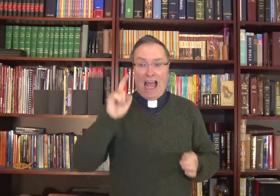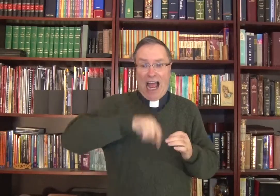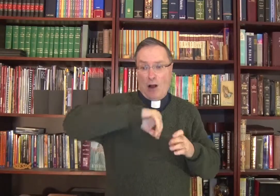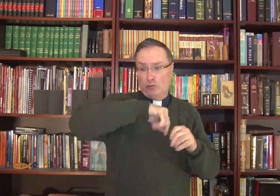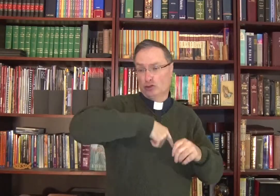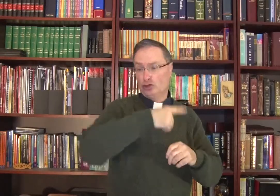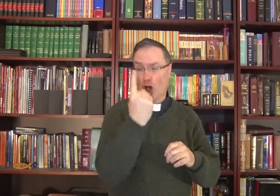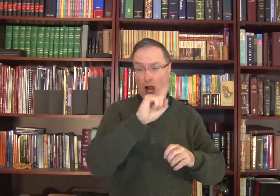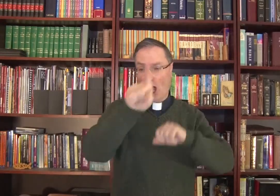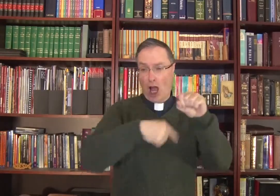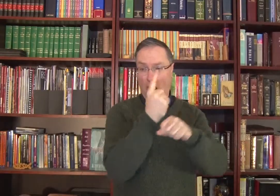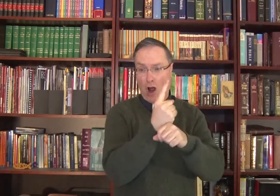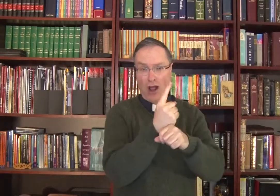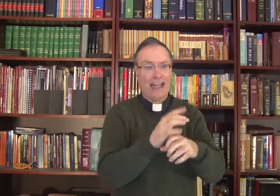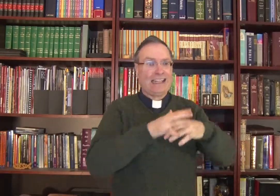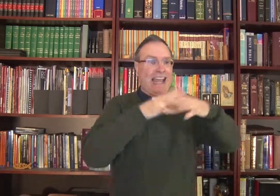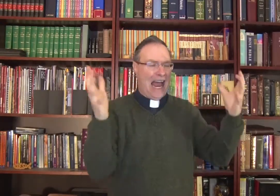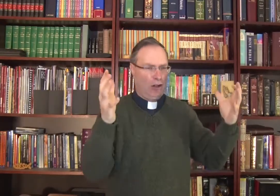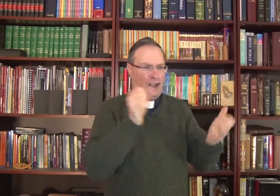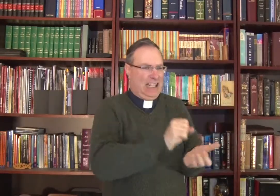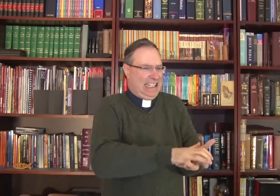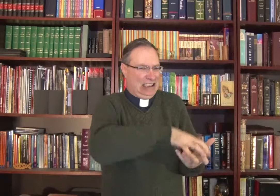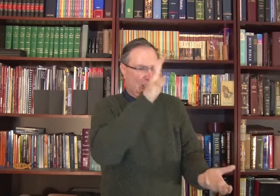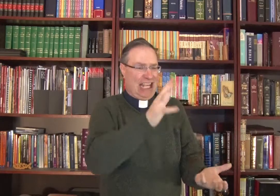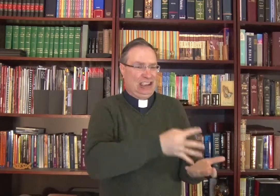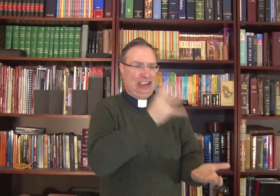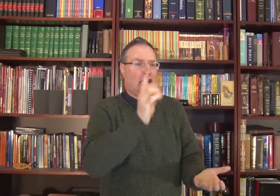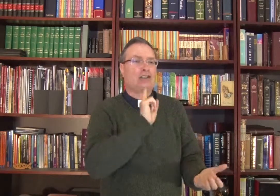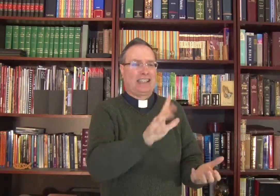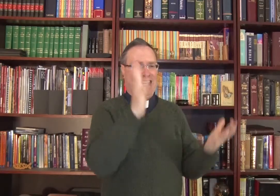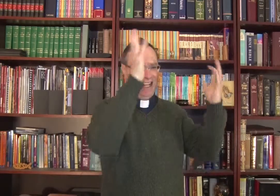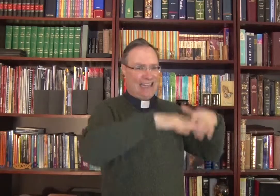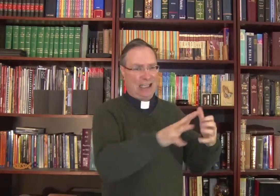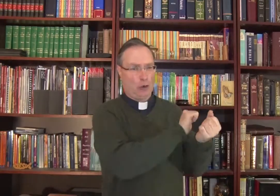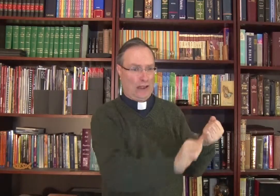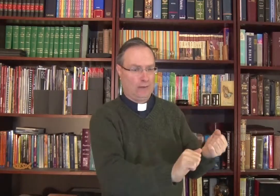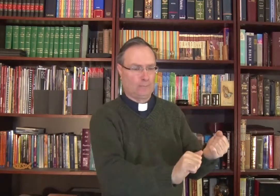En une seule heure tant de richesses ont été détruites!»